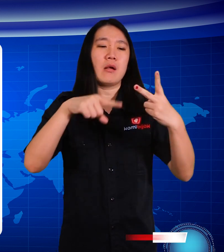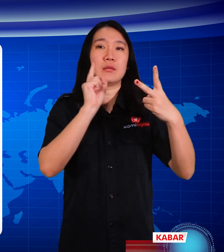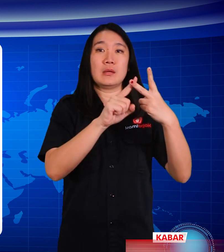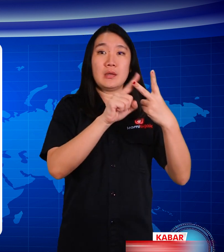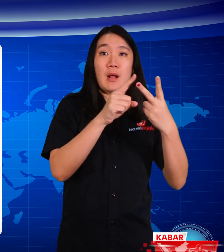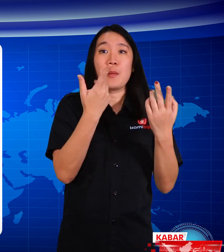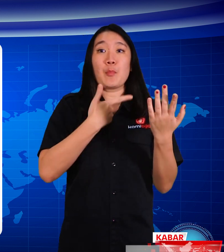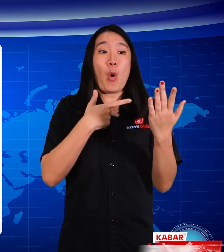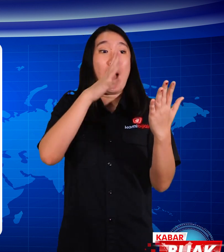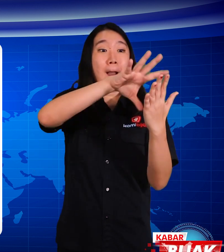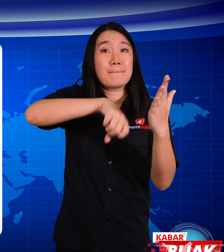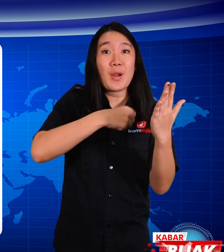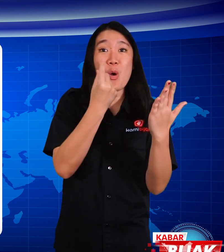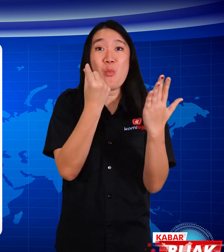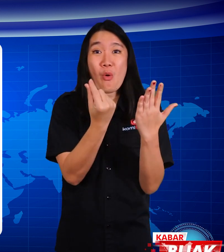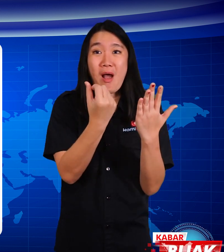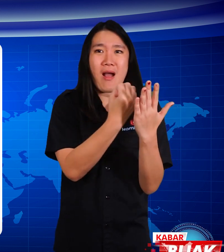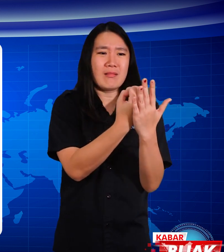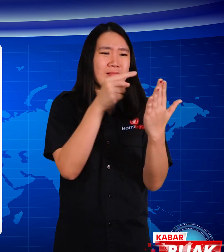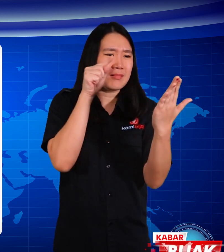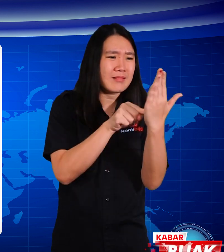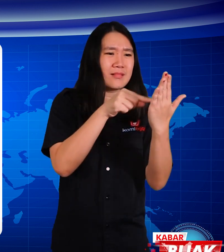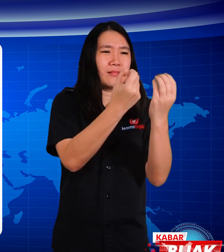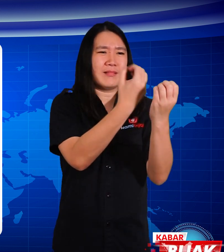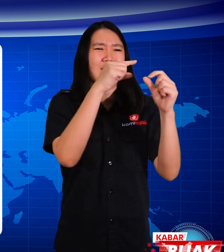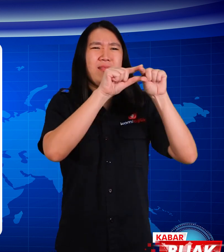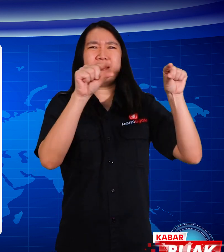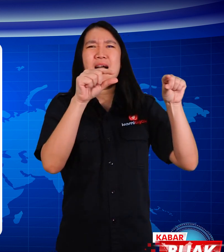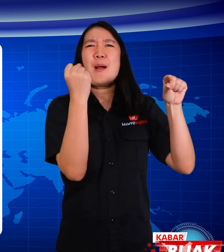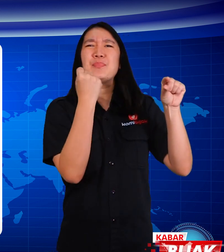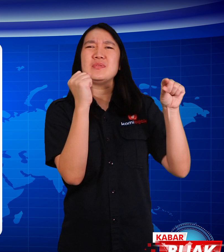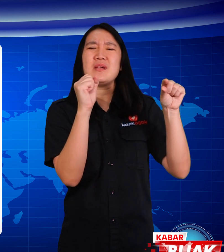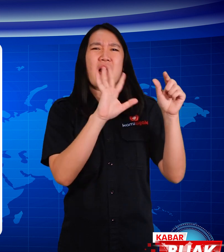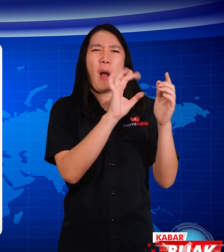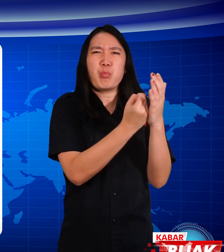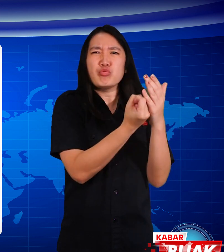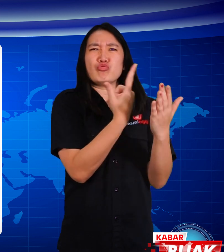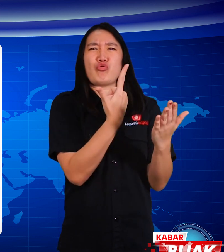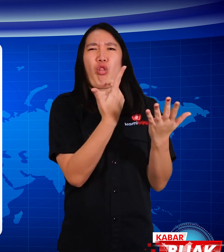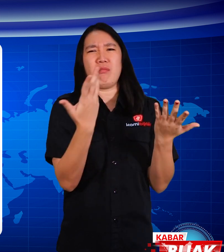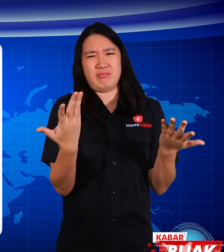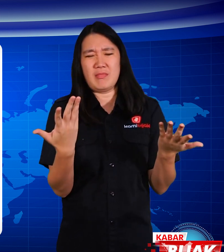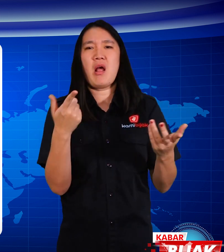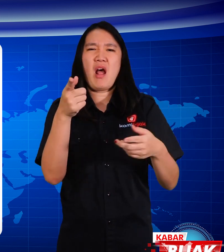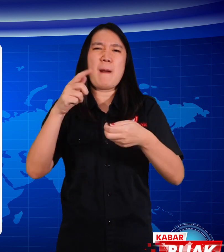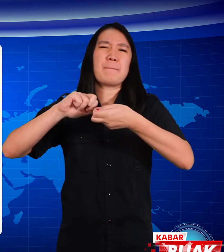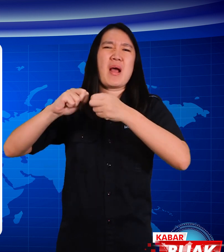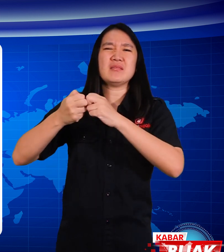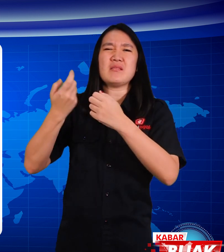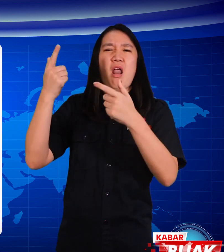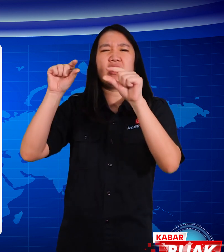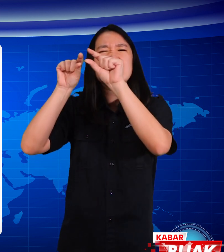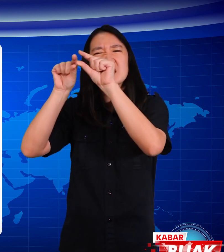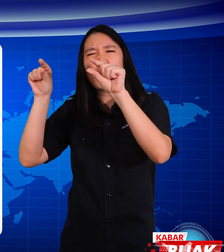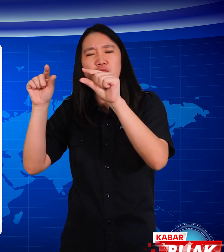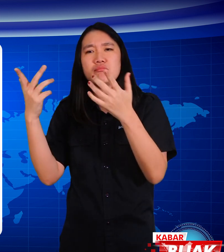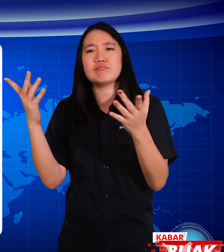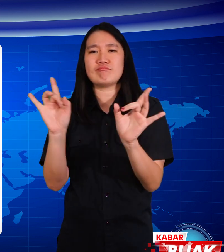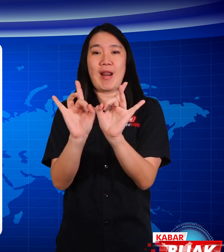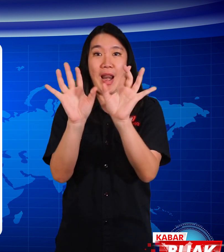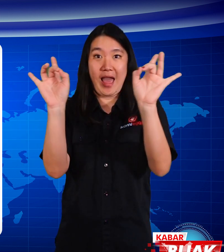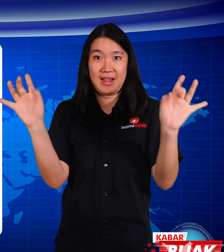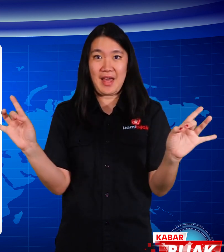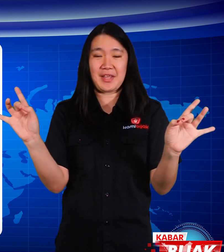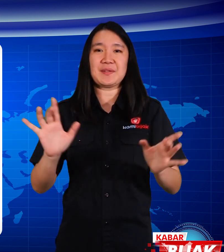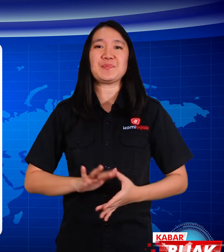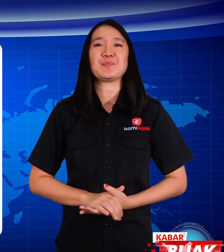fitur tarik uang tidak muncul, masalah server, dan lain-lain.